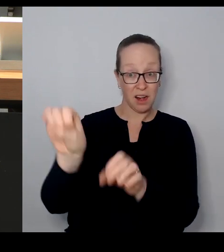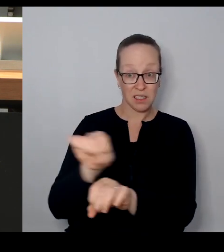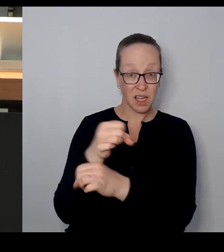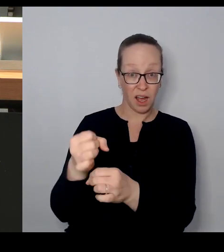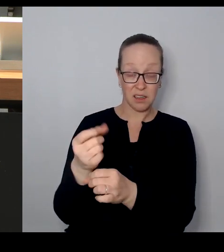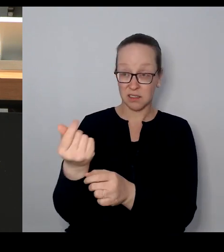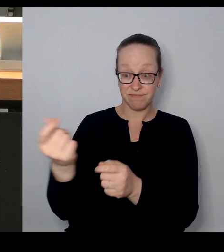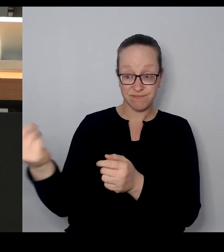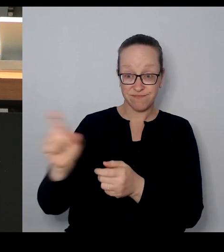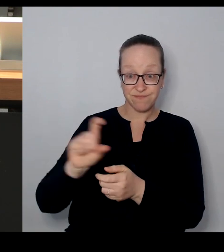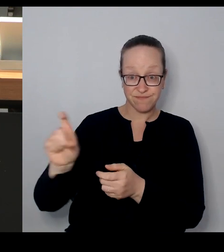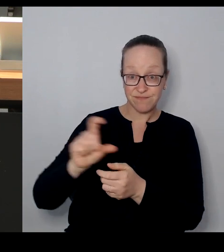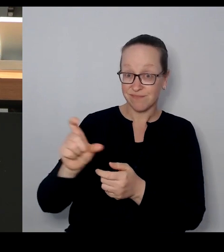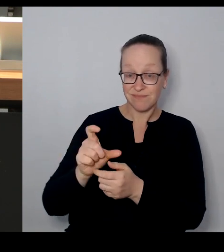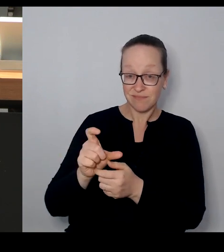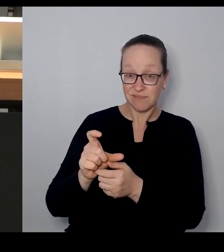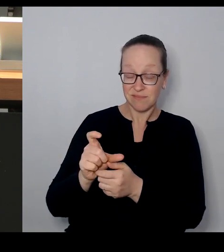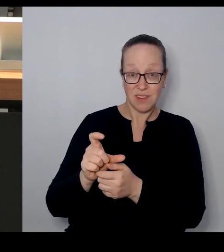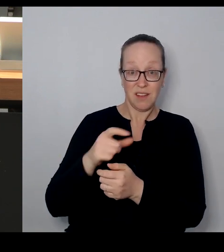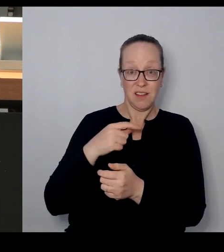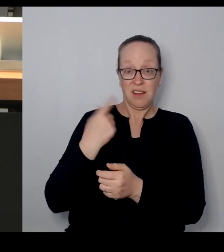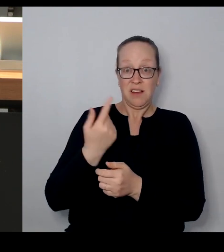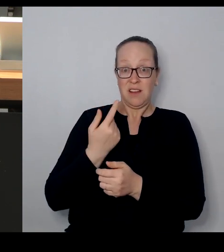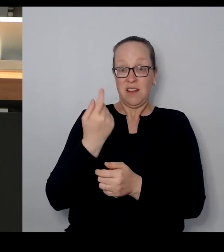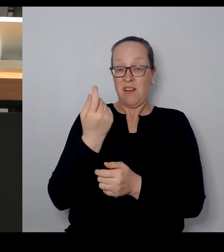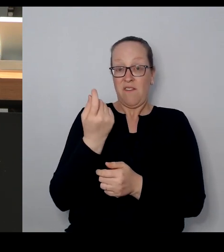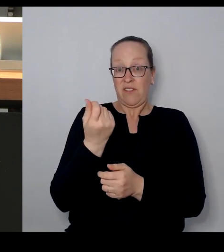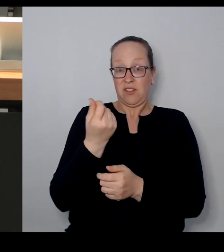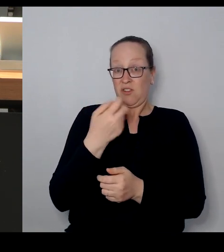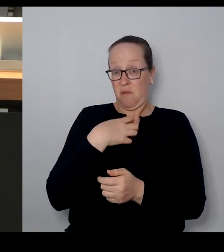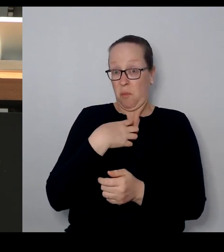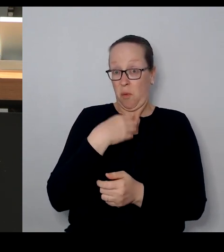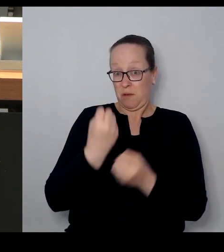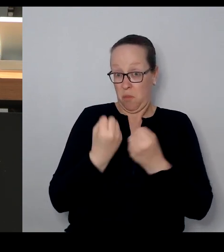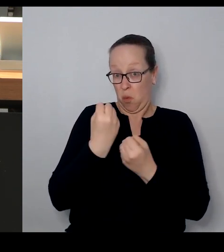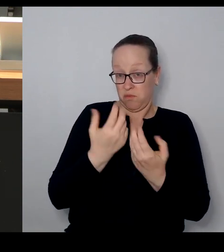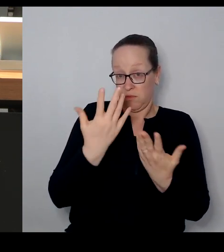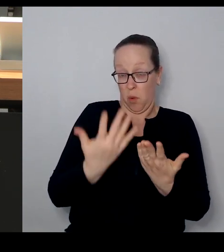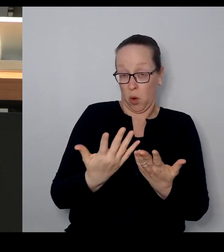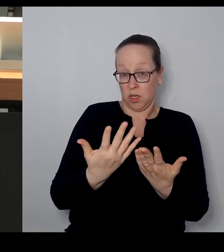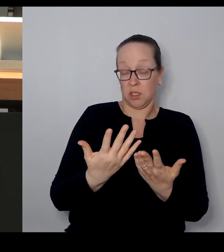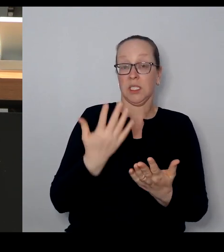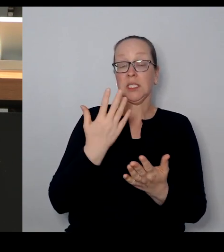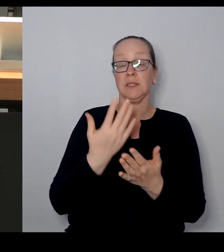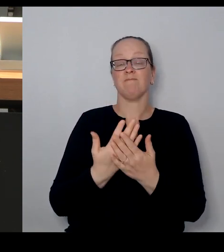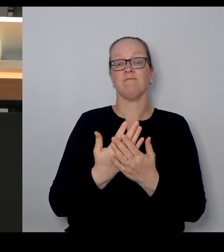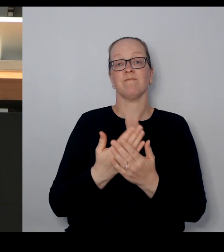erwirtschaftet, weil die Löhne hoch sind, weil die Mieten gestiegen sind und das Personal lieber leichtere Fälle